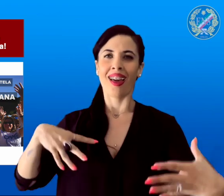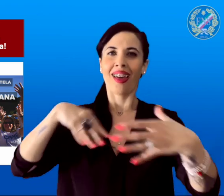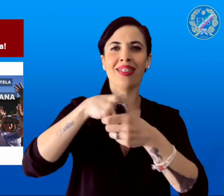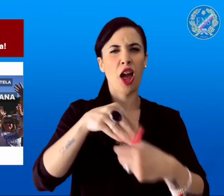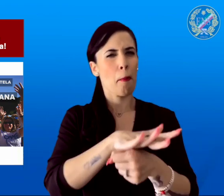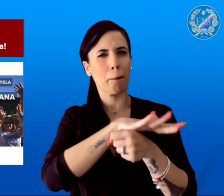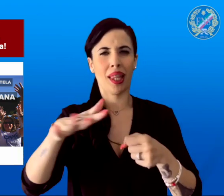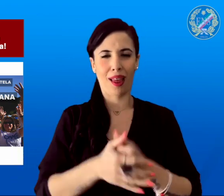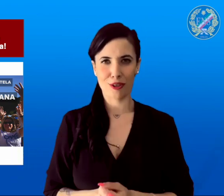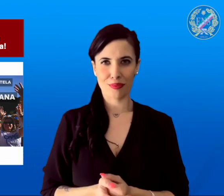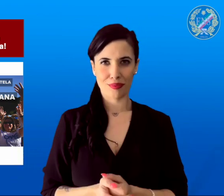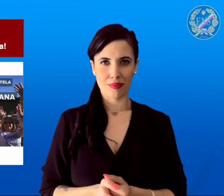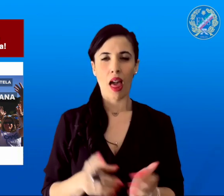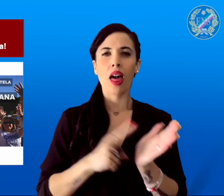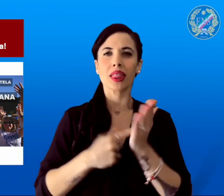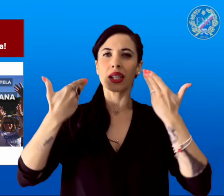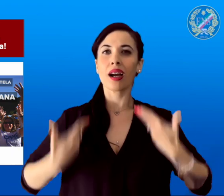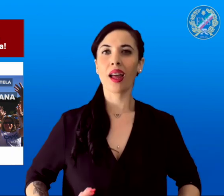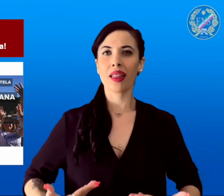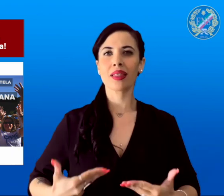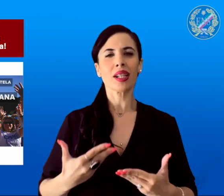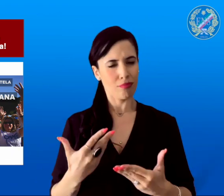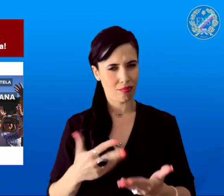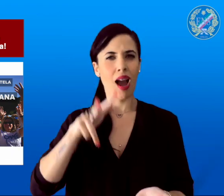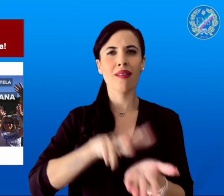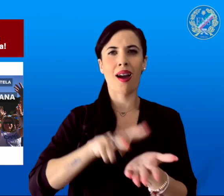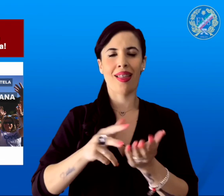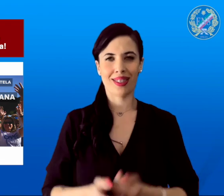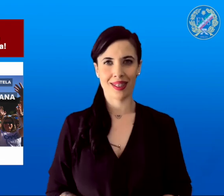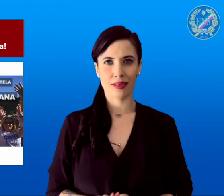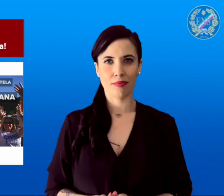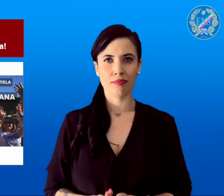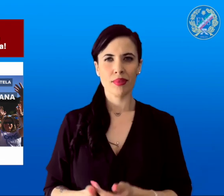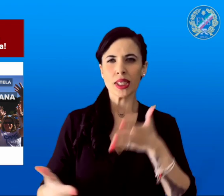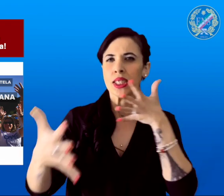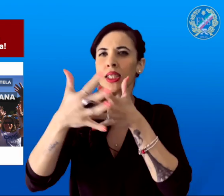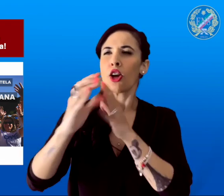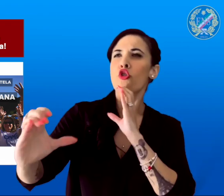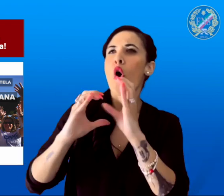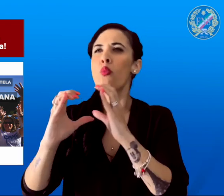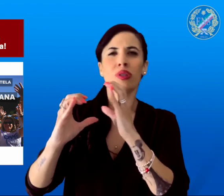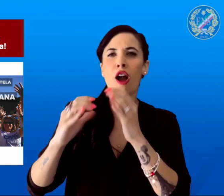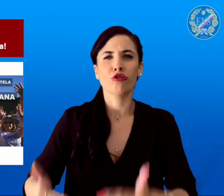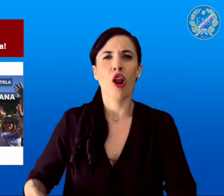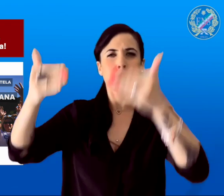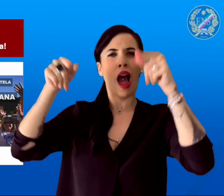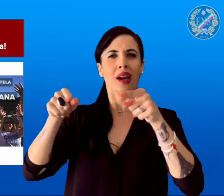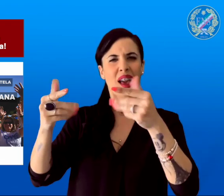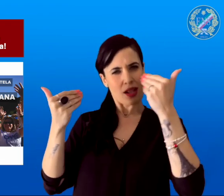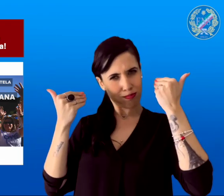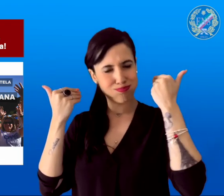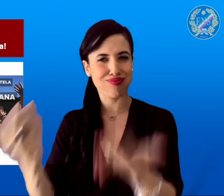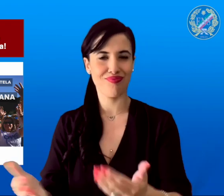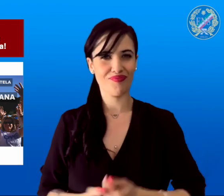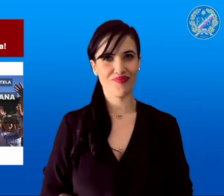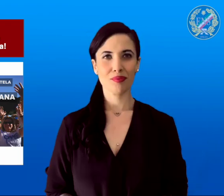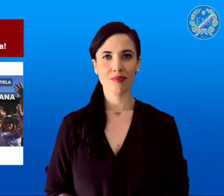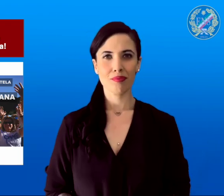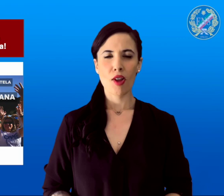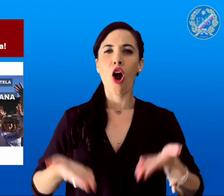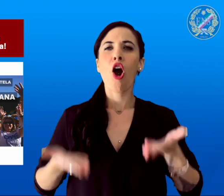la garanzia dei loro diritti di cittadinanza e l’abbattimento delle barriere della comunicazione.